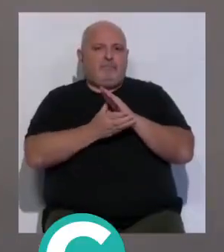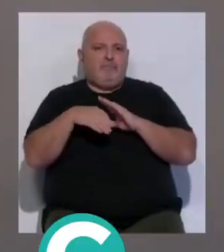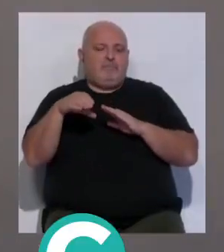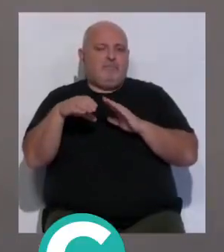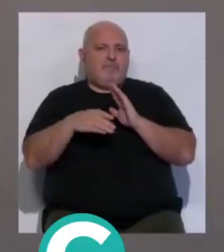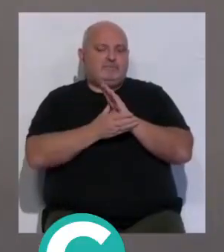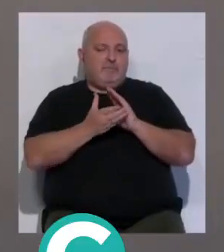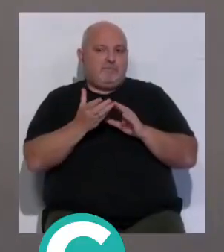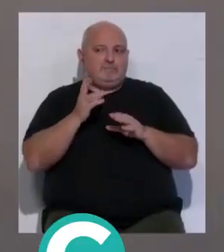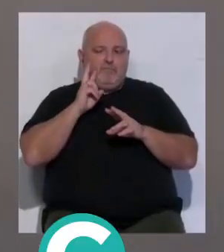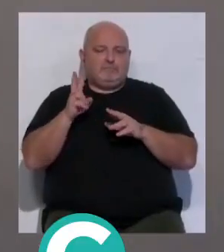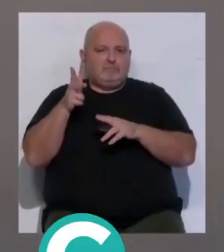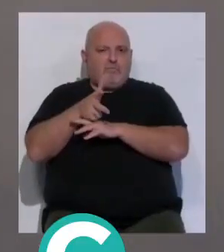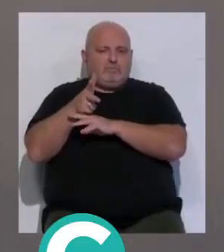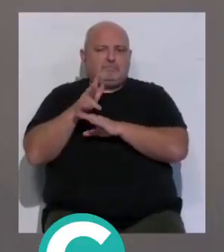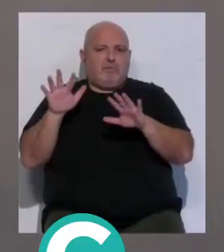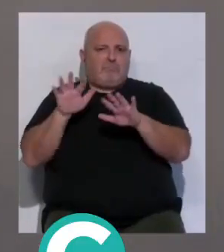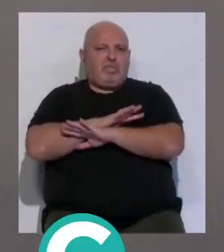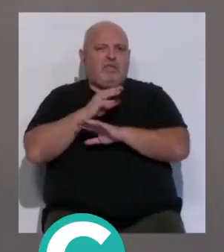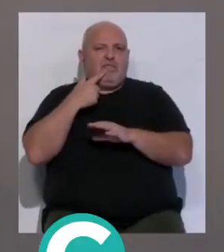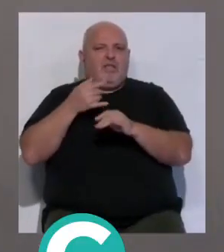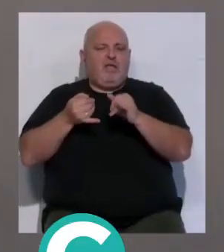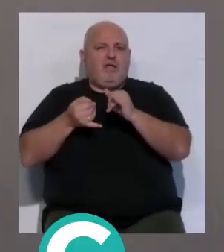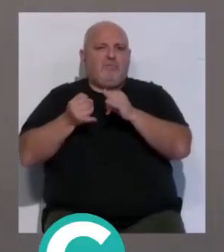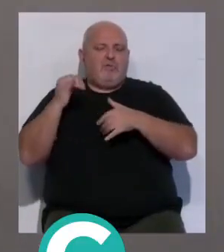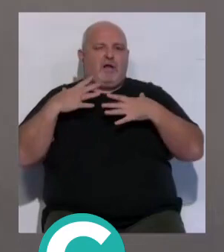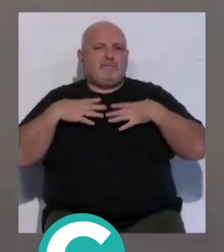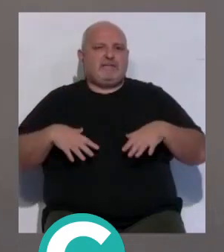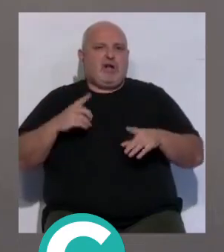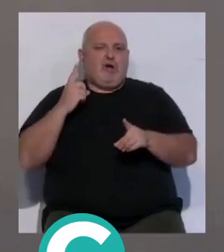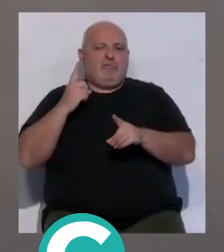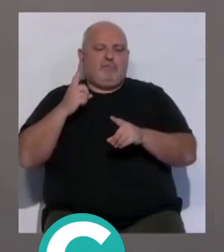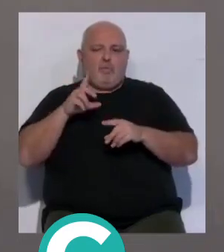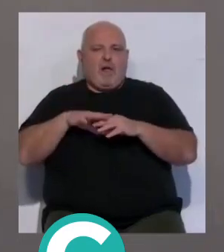hizo al lado con el pie la camiseta que venía sudada por eso no la tenía puesto al lado era